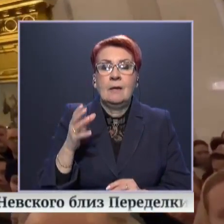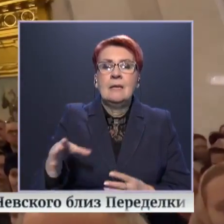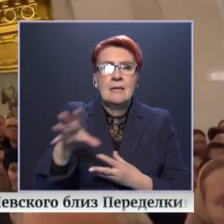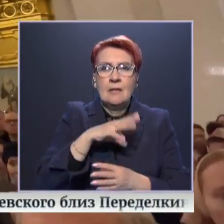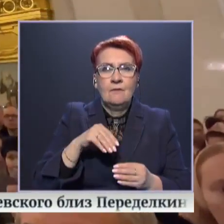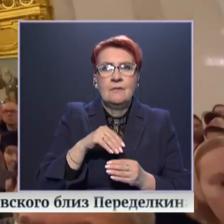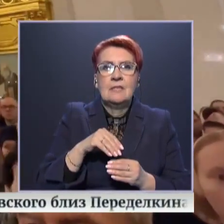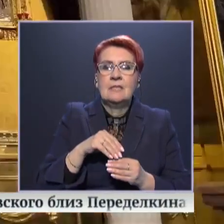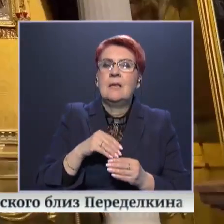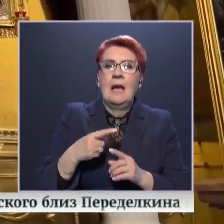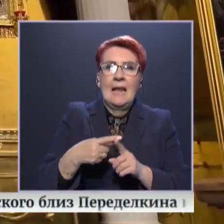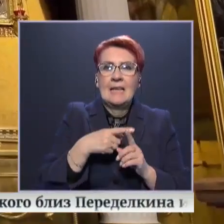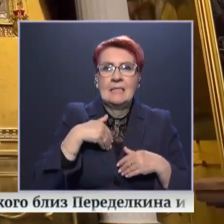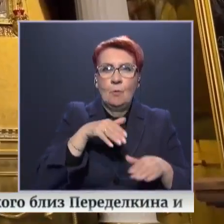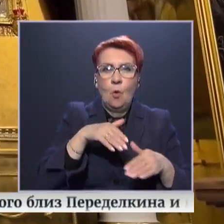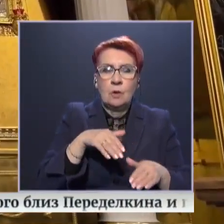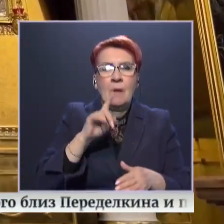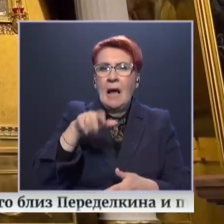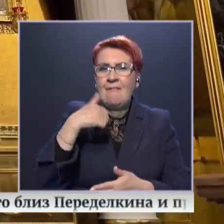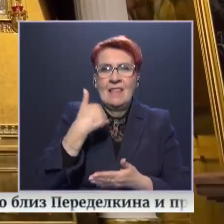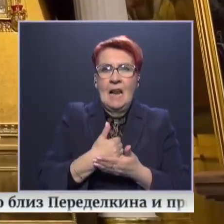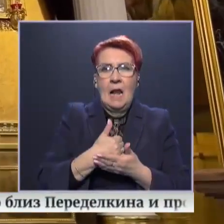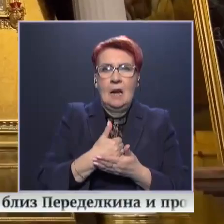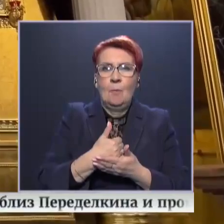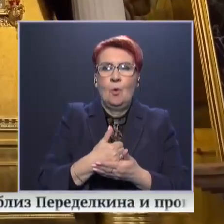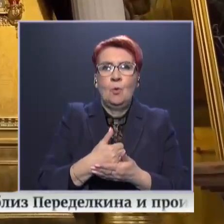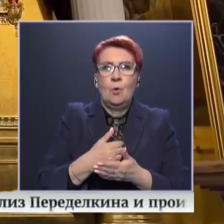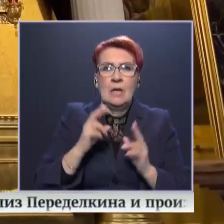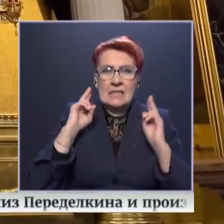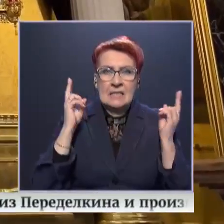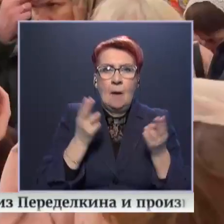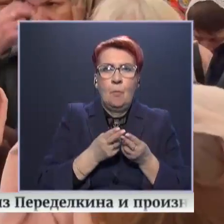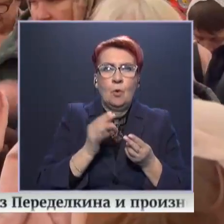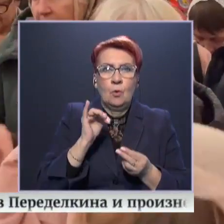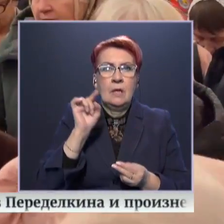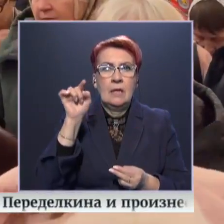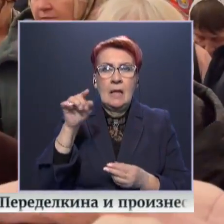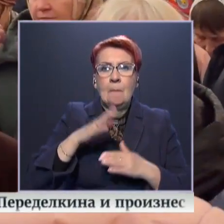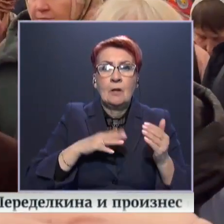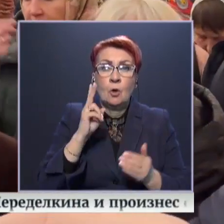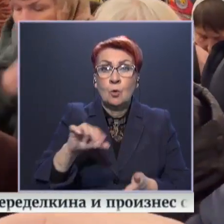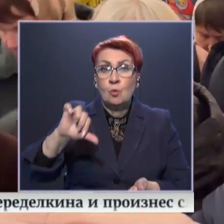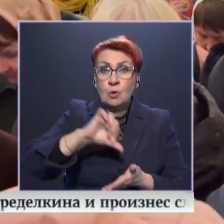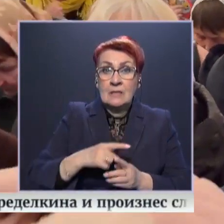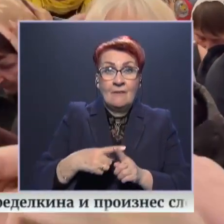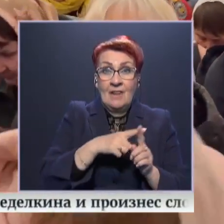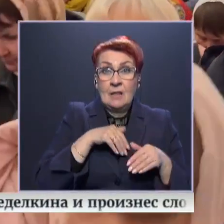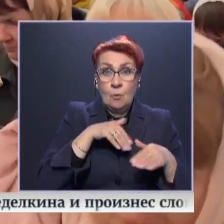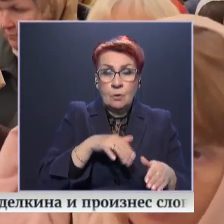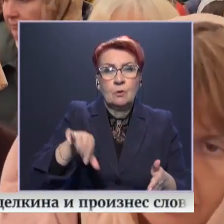двинулись к кафедральному собору и там Практически все кто участвовал в крестном ходе участвовали другие